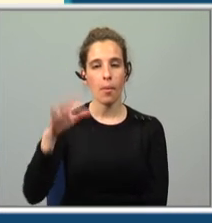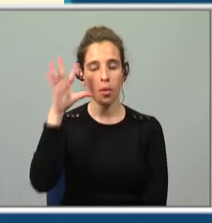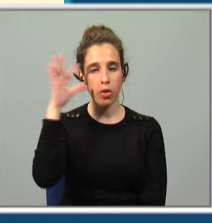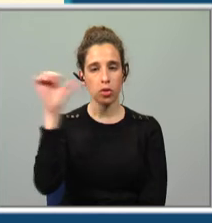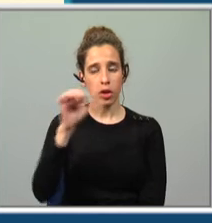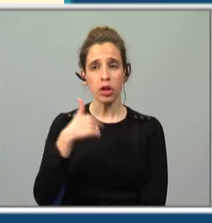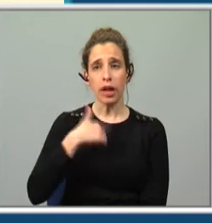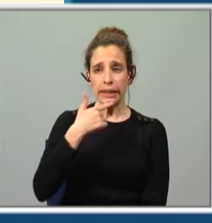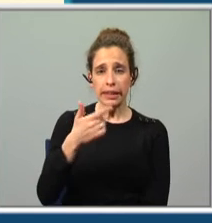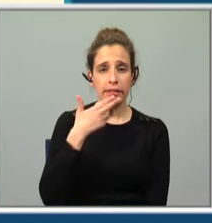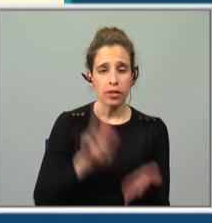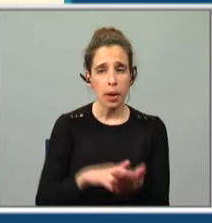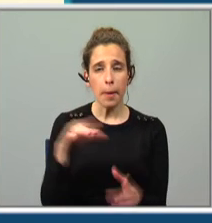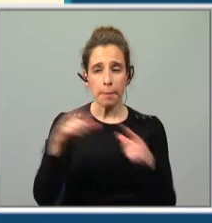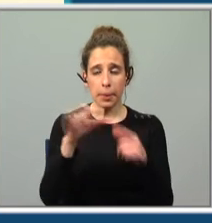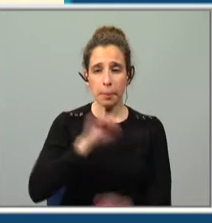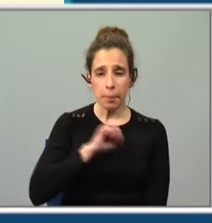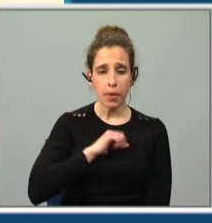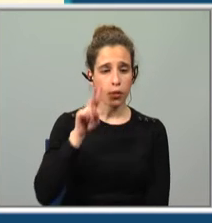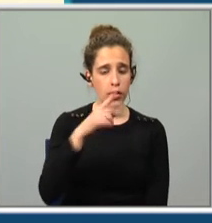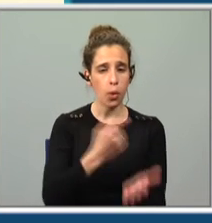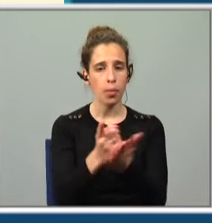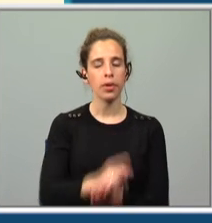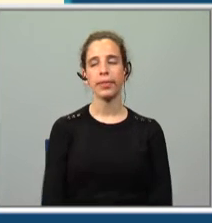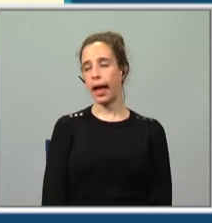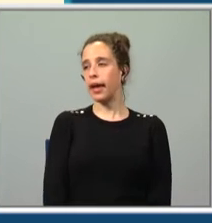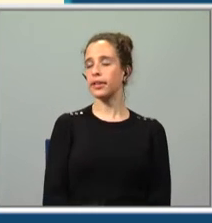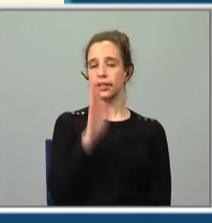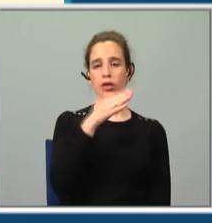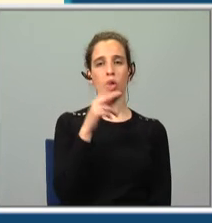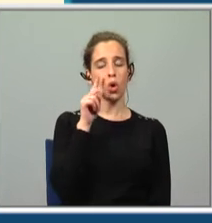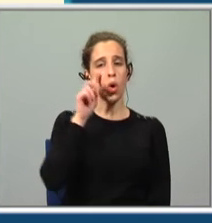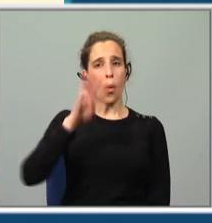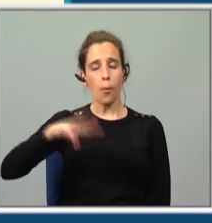primo viu o mapa mais um crente se fosse um museu de la tortuga teria saído de 表弟看到地圖更像是一個信徒一個tortuga博物館會出來